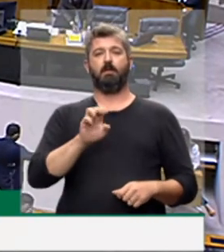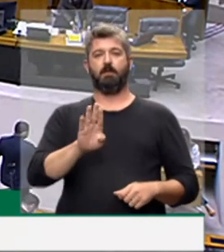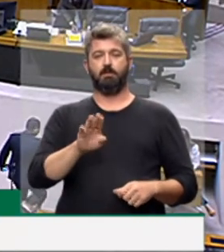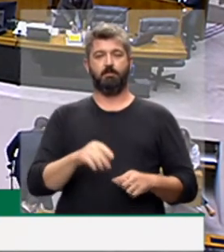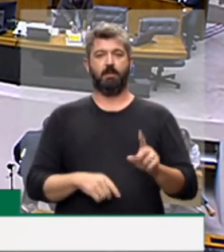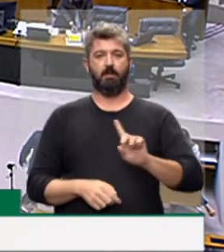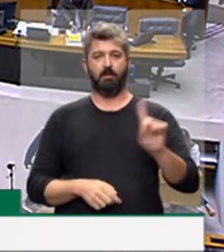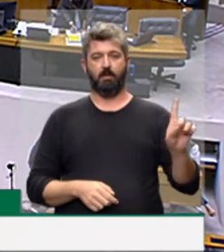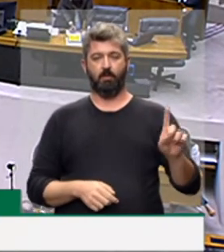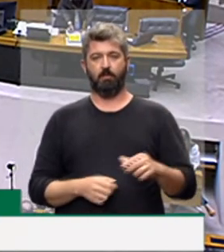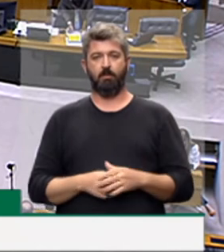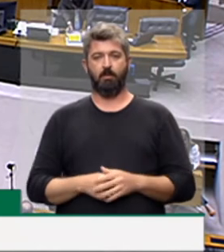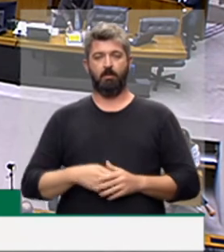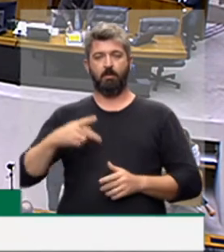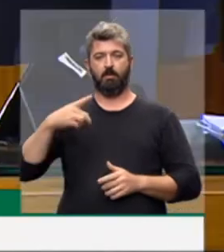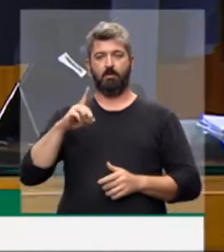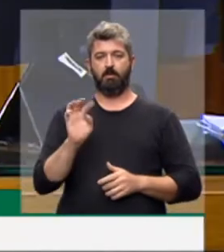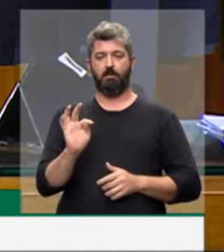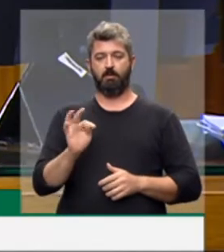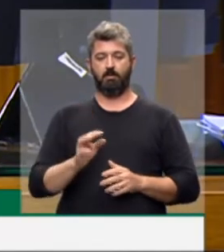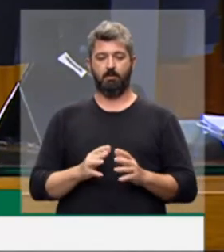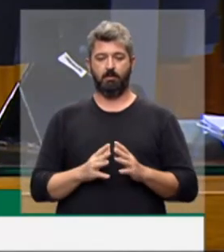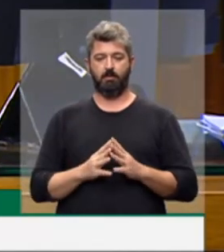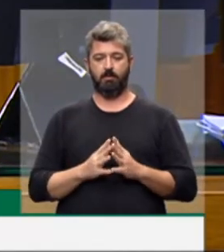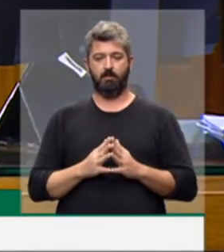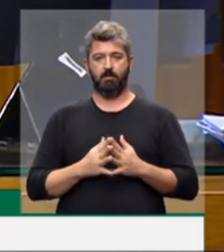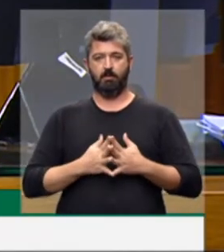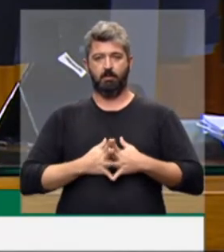[PRESIDENTE]: PSDB? -- [DEPUTADO]: PSDB ENCAMINHA SIM, SENHOR PRESIDENTE.